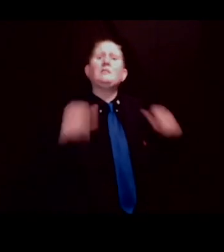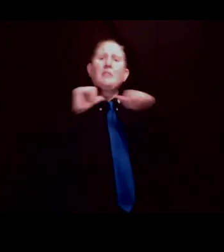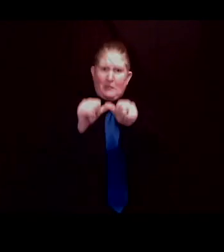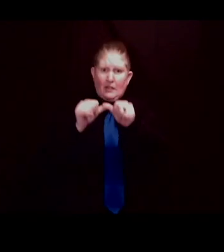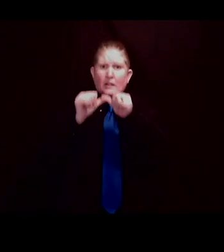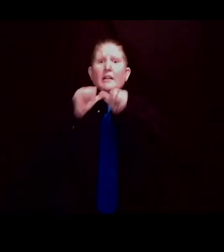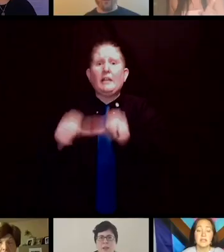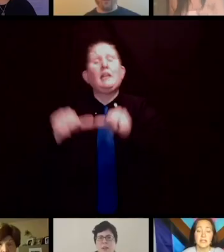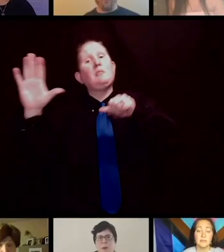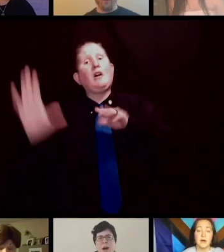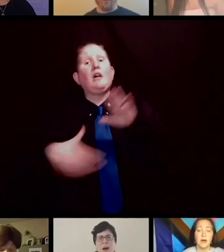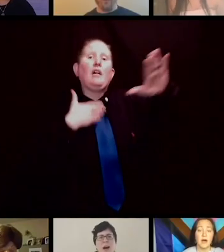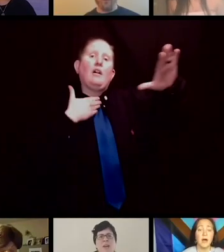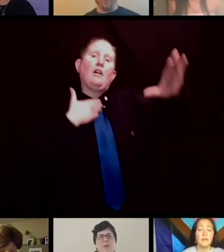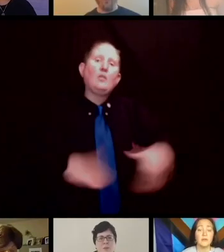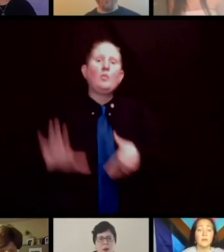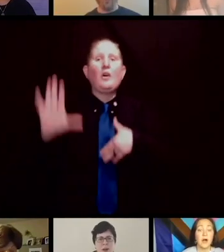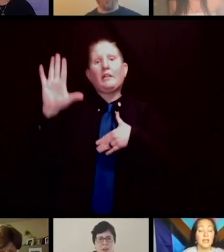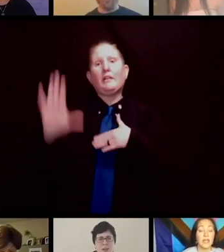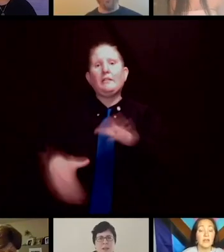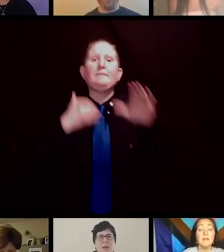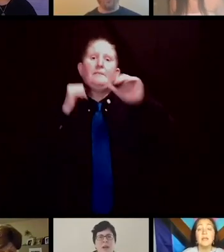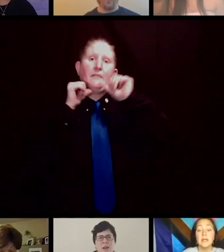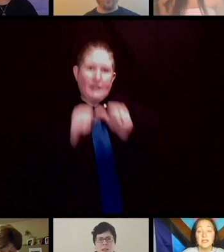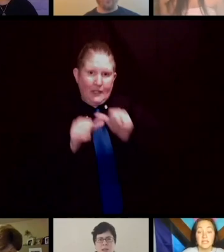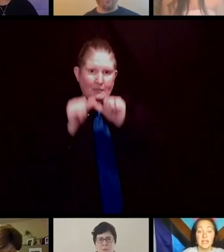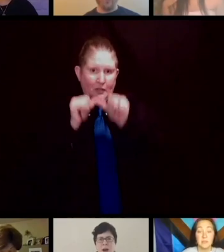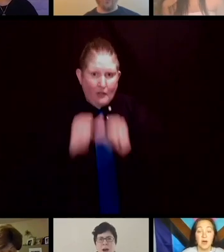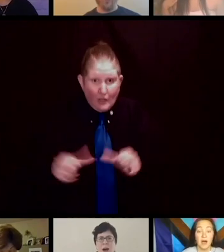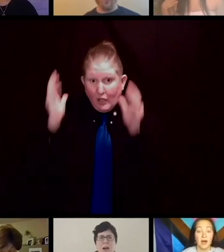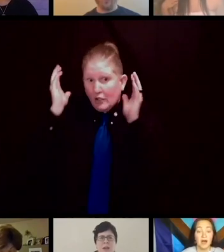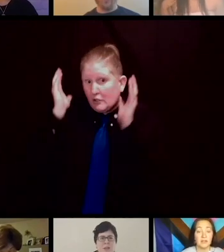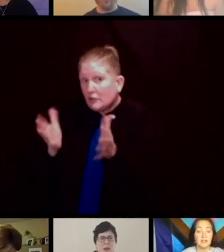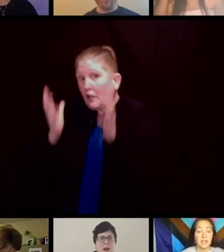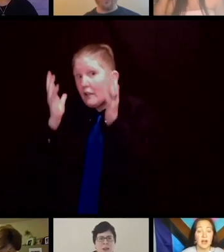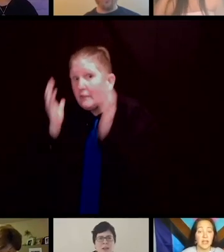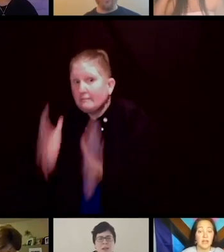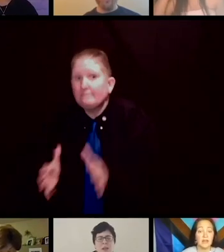Seguiré caminando, seguiré hablando